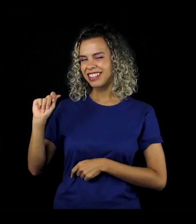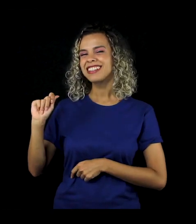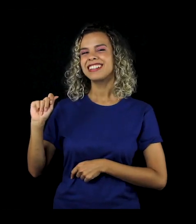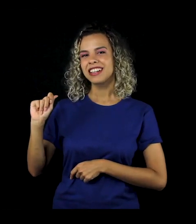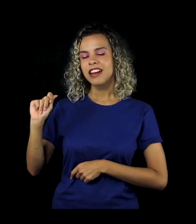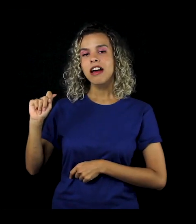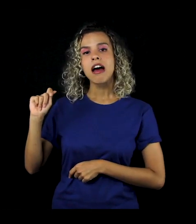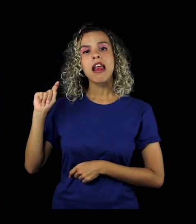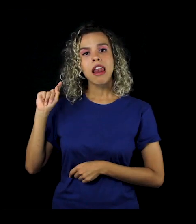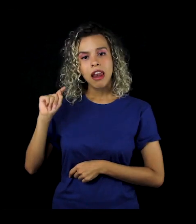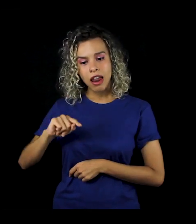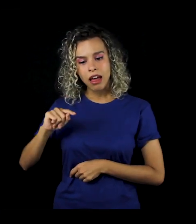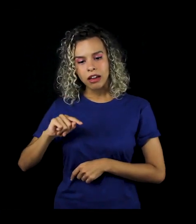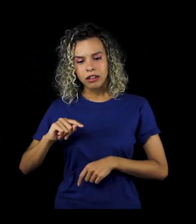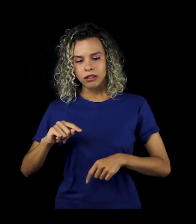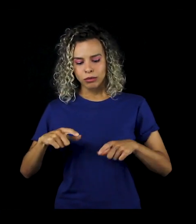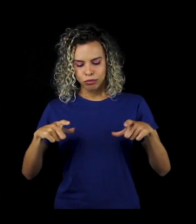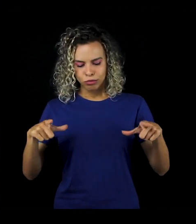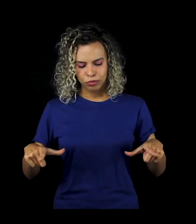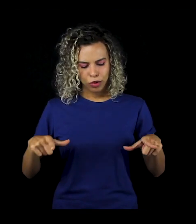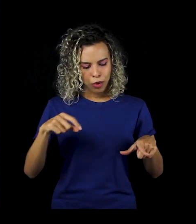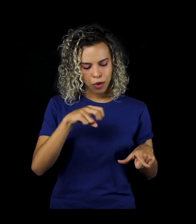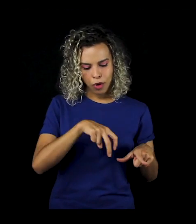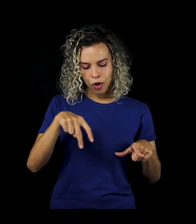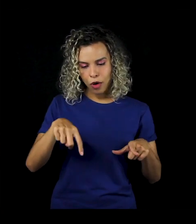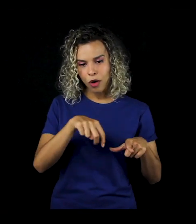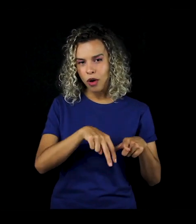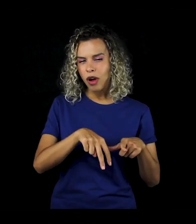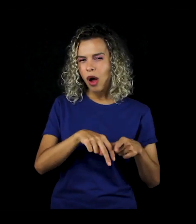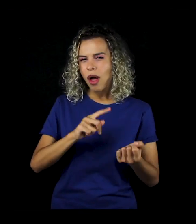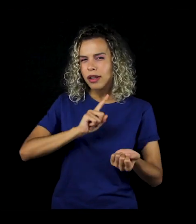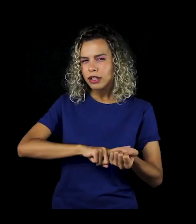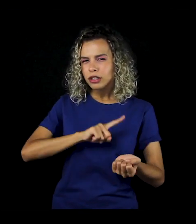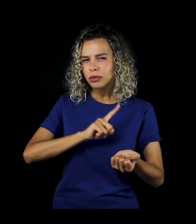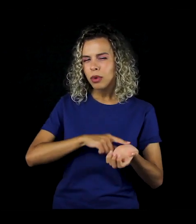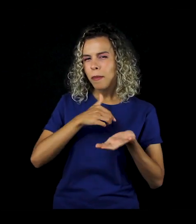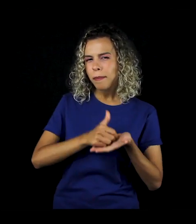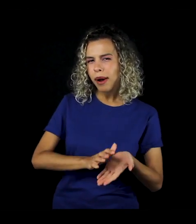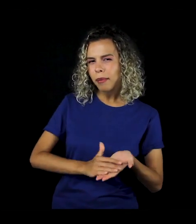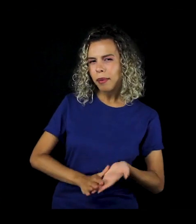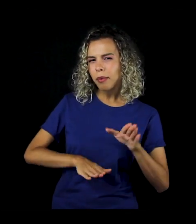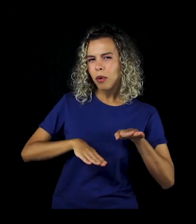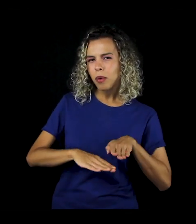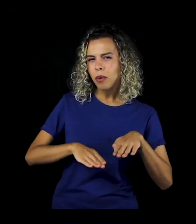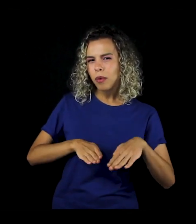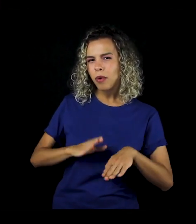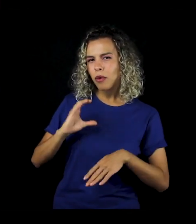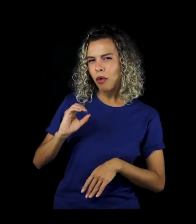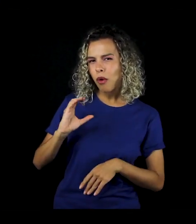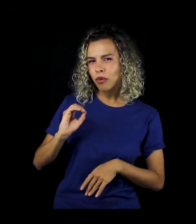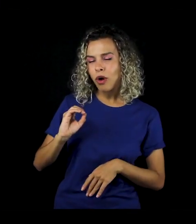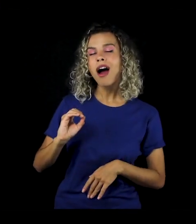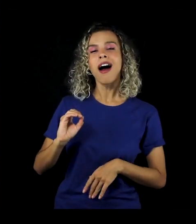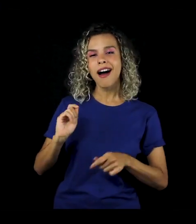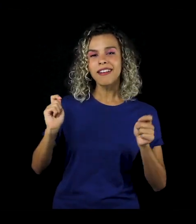Nela eu também identifiquei o ritmo do coco, e com ele vou brincar com a Gabriela.